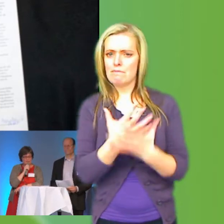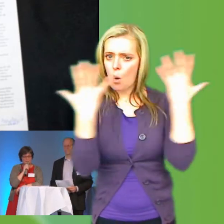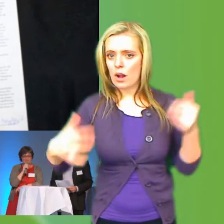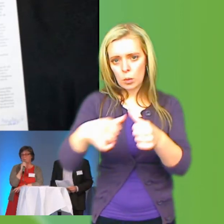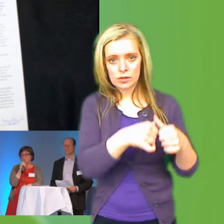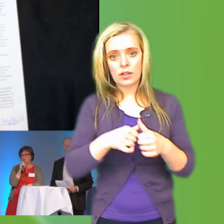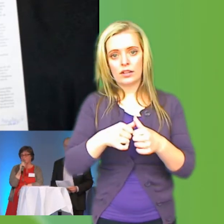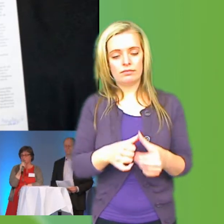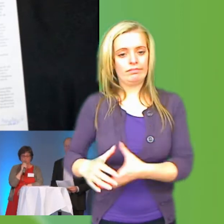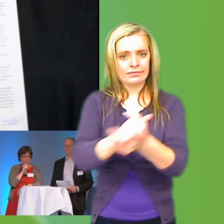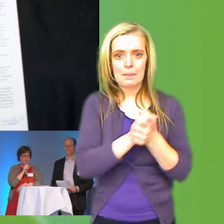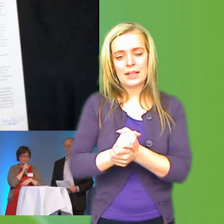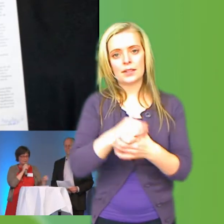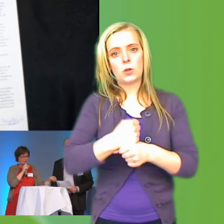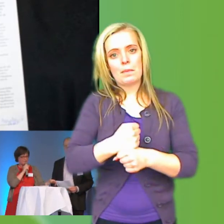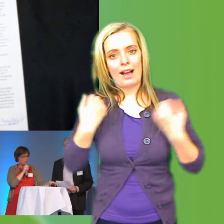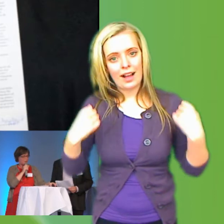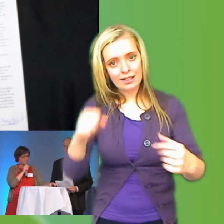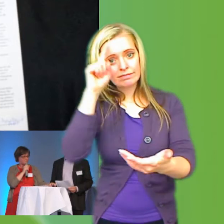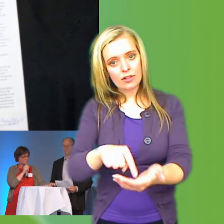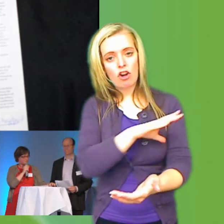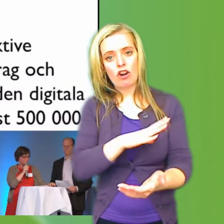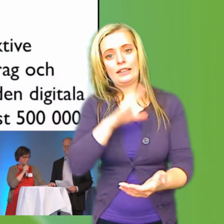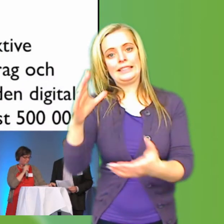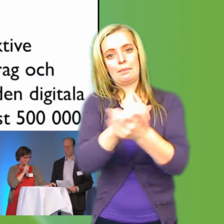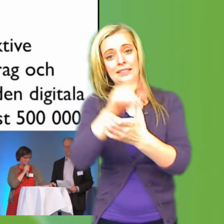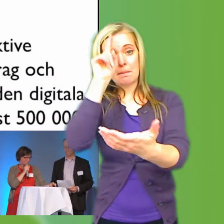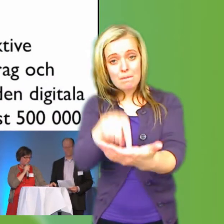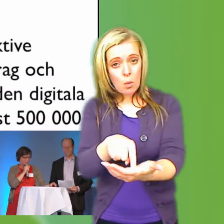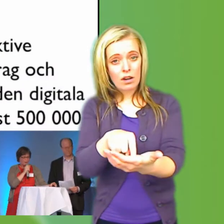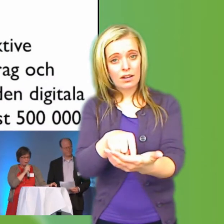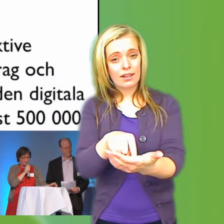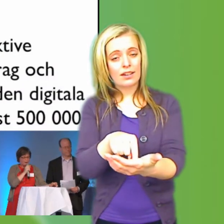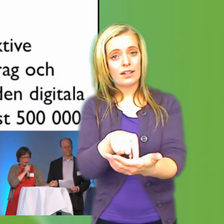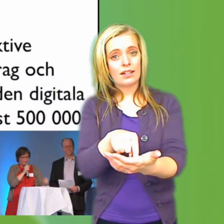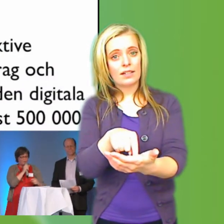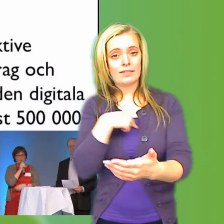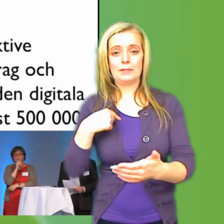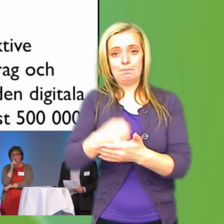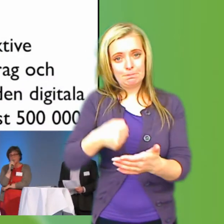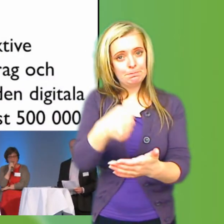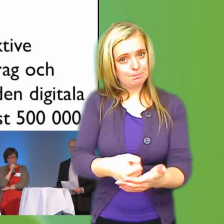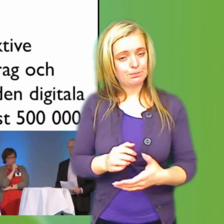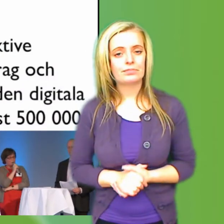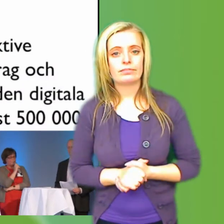för ett gemensamt mål. Vi bjorde ett gemensamt upprop och bestämde oss